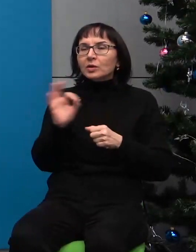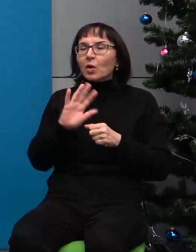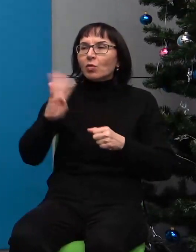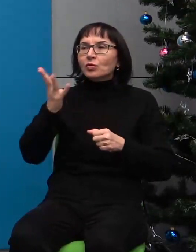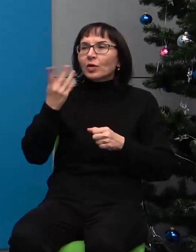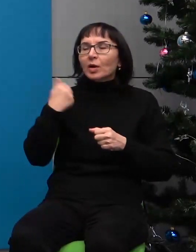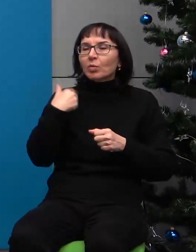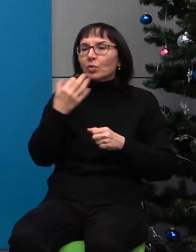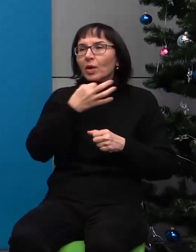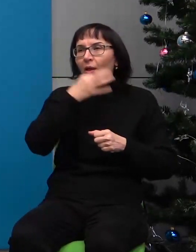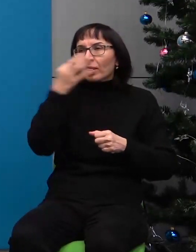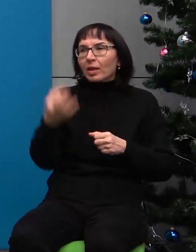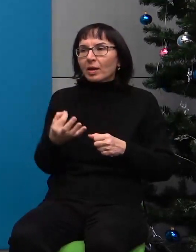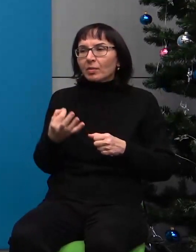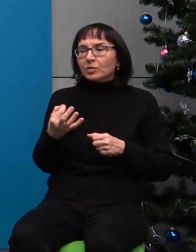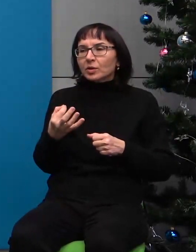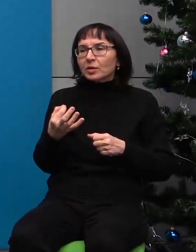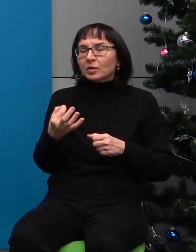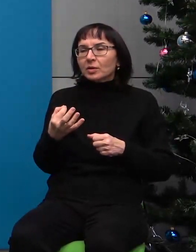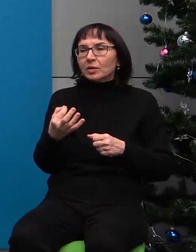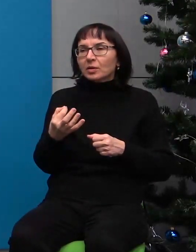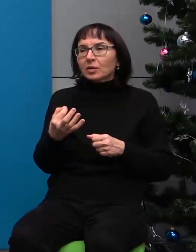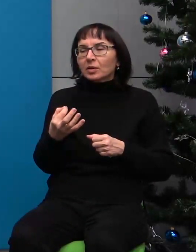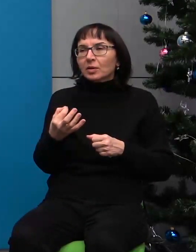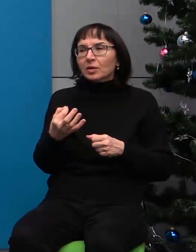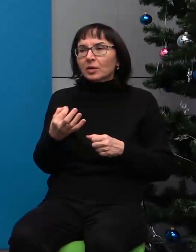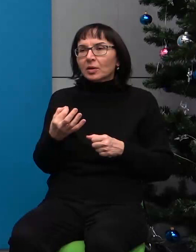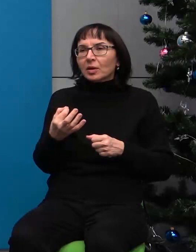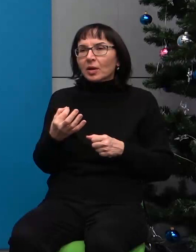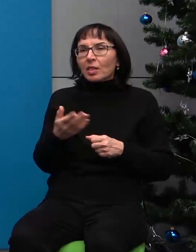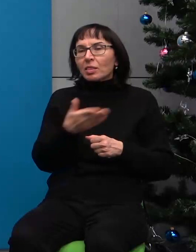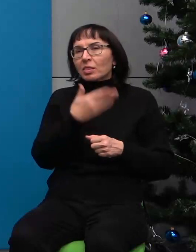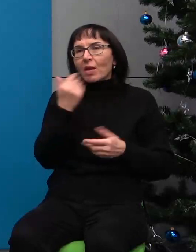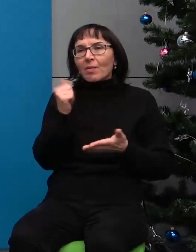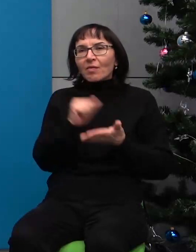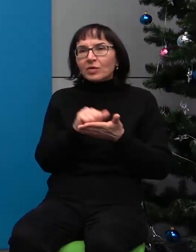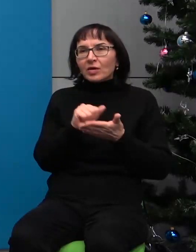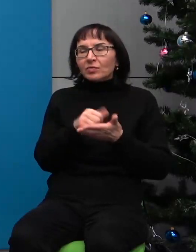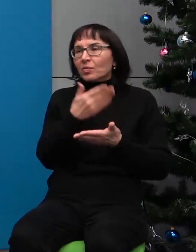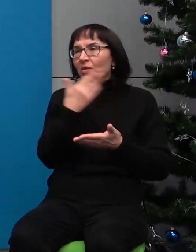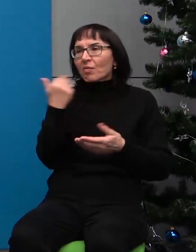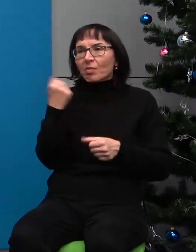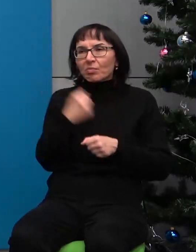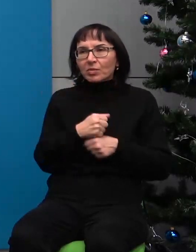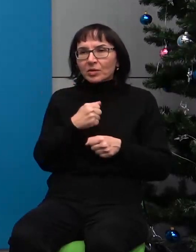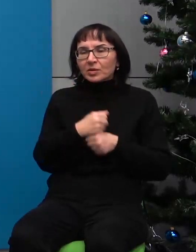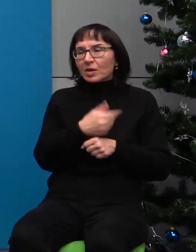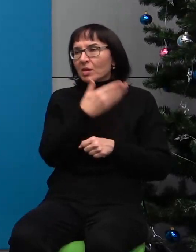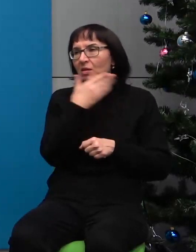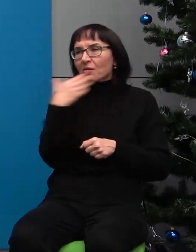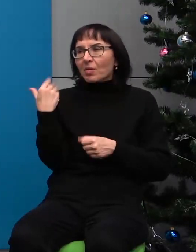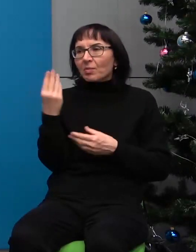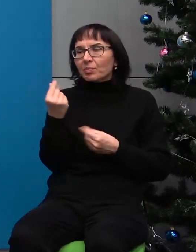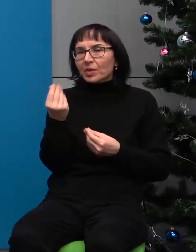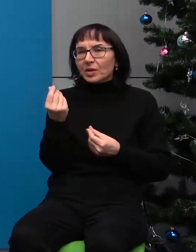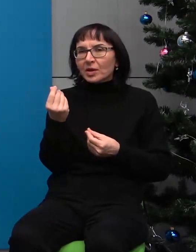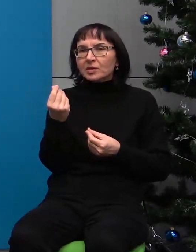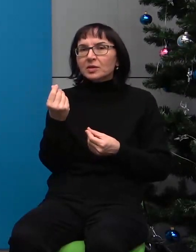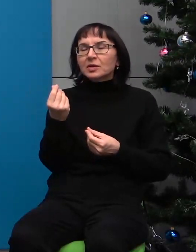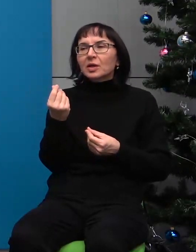że ta czwarta była najlepsza, ale nagle nie mam wydawcy. Nie mam wydawcy, nie mam pracy, nie mam pieniędzy.